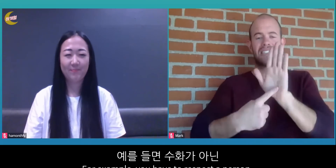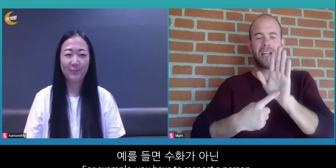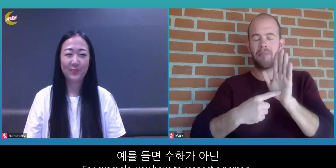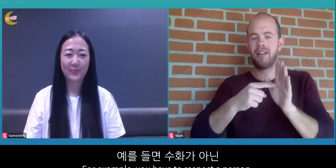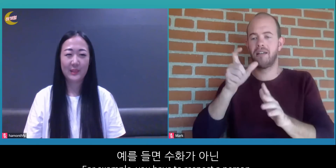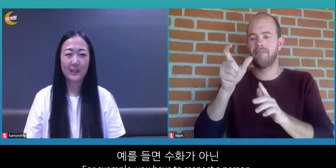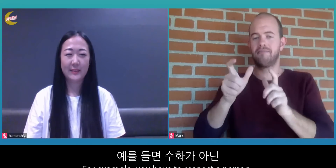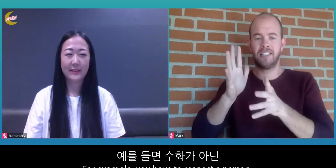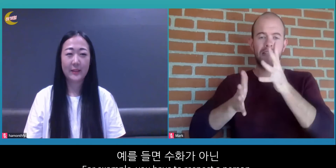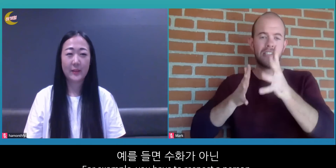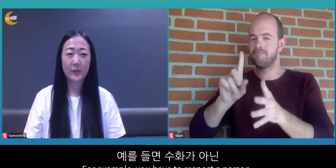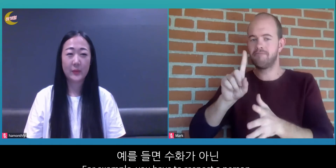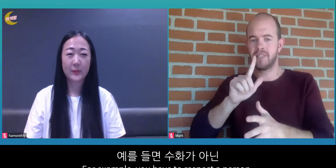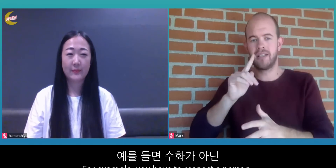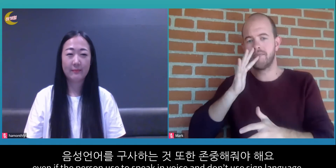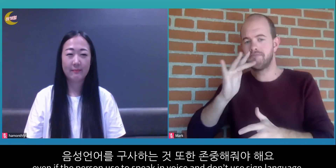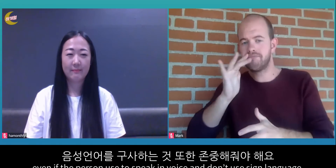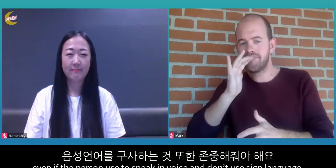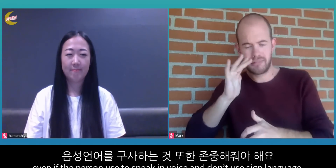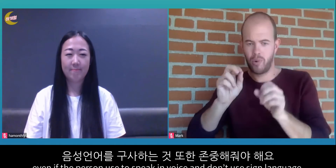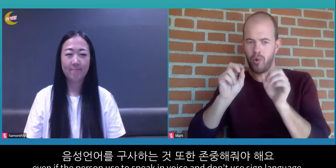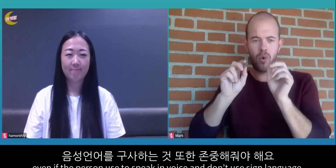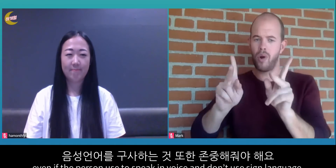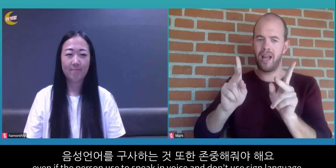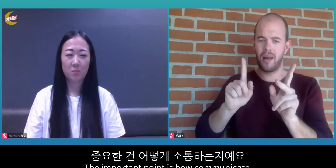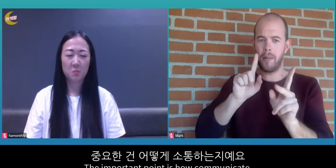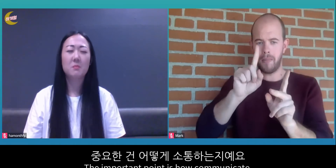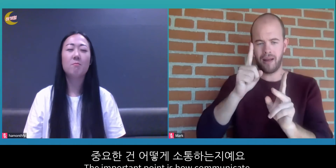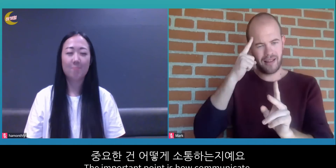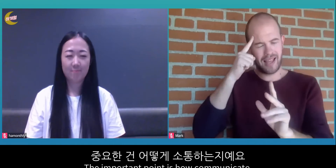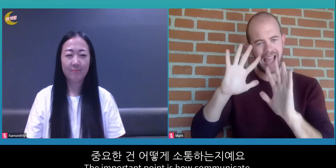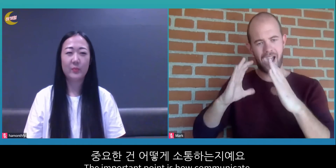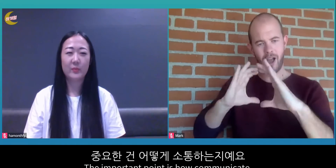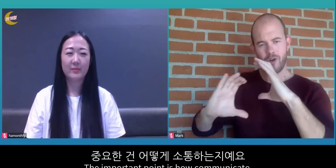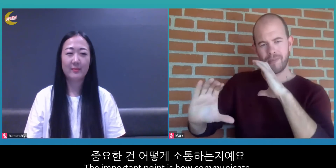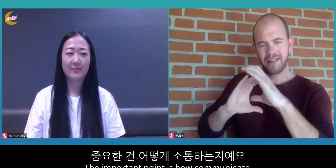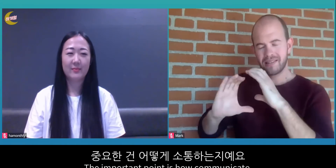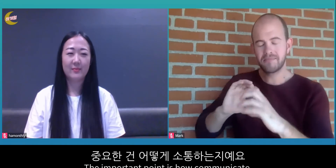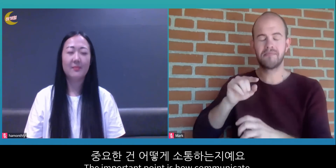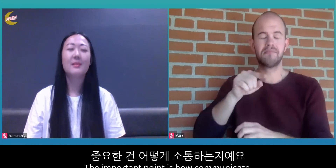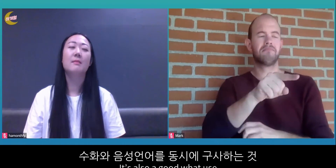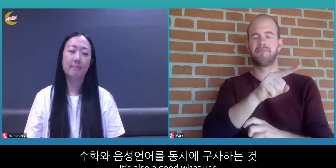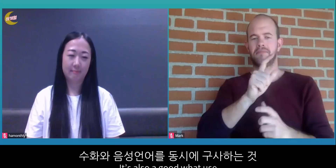たとえば、人が声で話し、手話を使わない場合でも、その人を尊重する必要があります。 重要なのはコミュニケーションの仕方です。